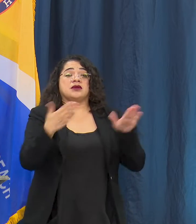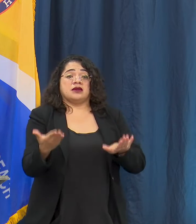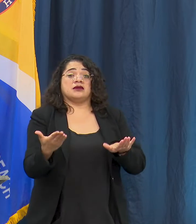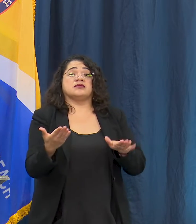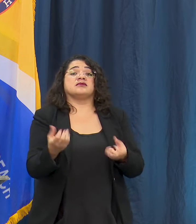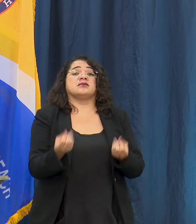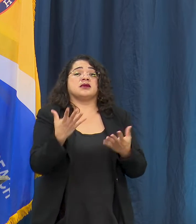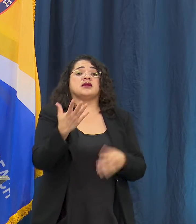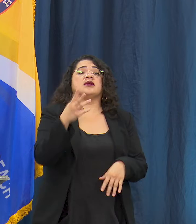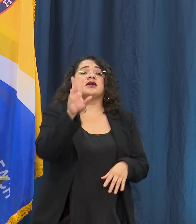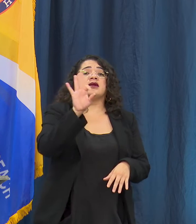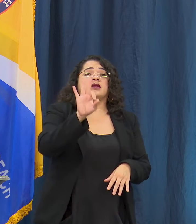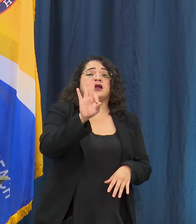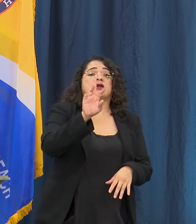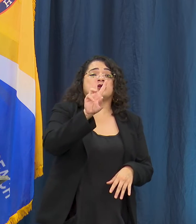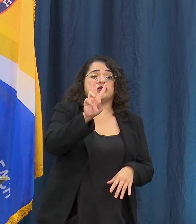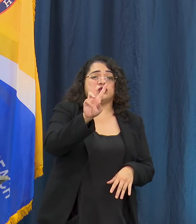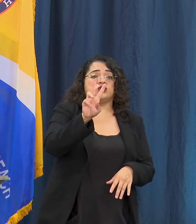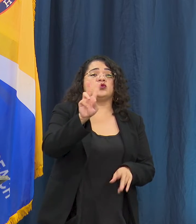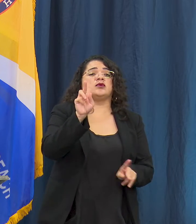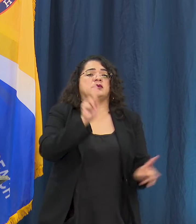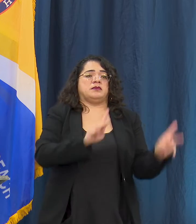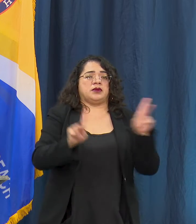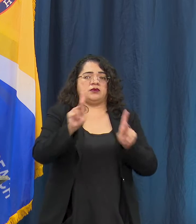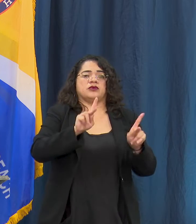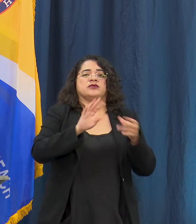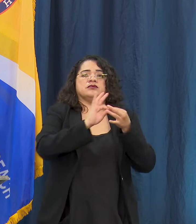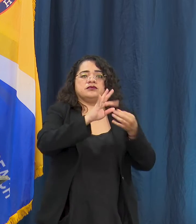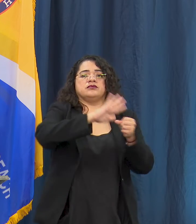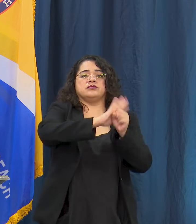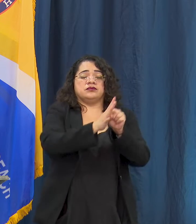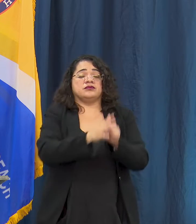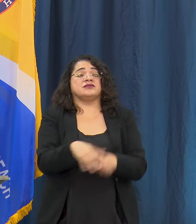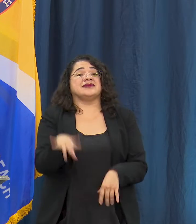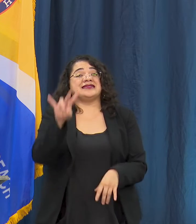me a dose personas al coronavirus a setenta say an associate oaken centros